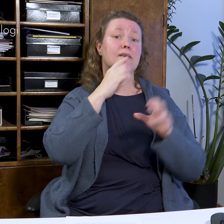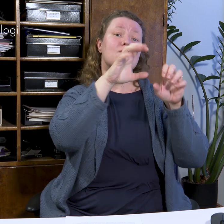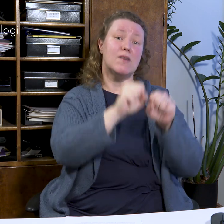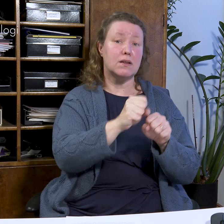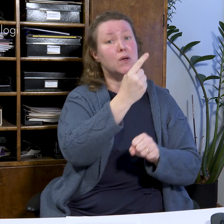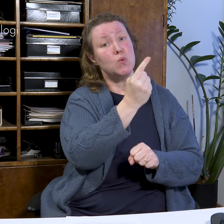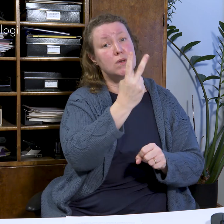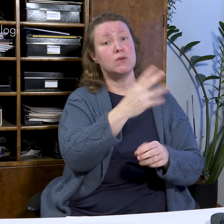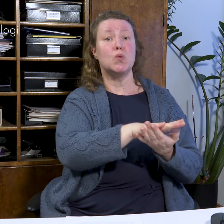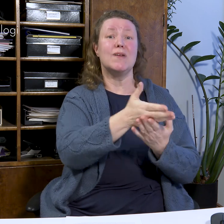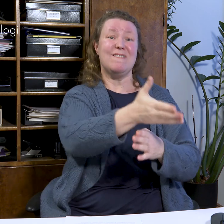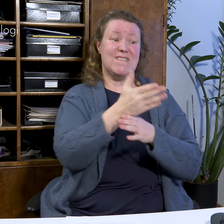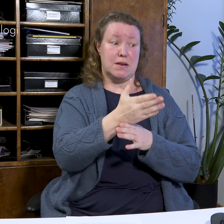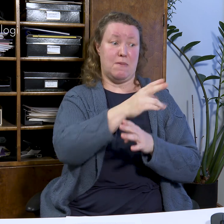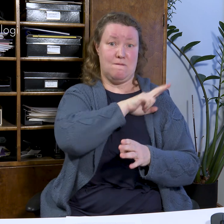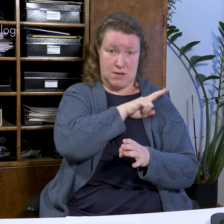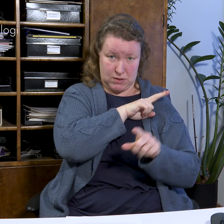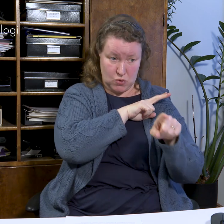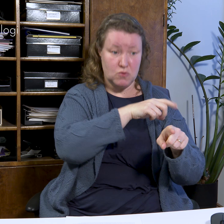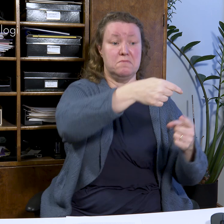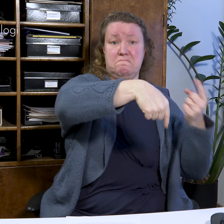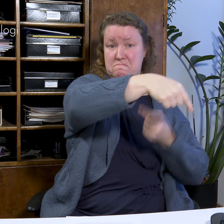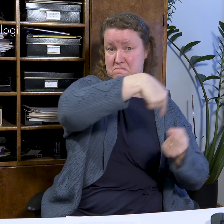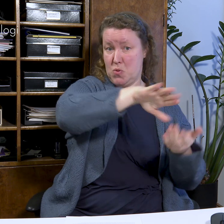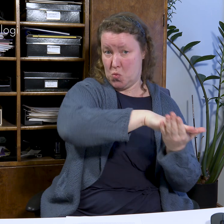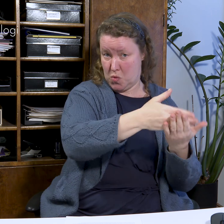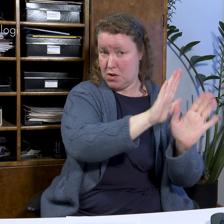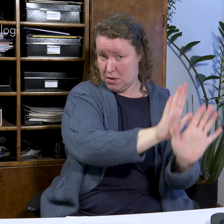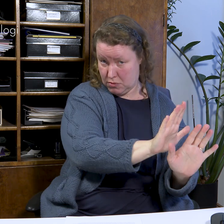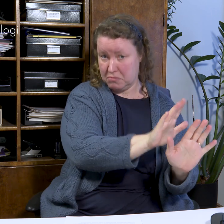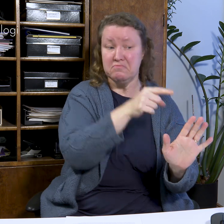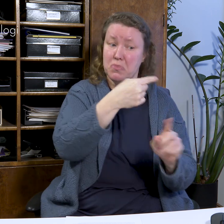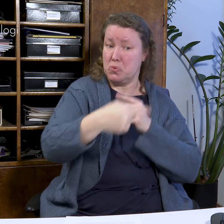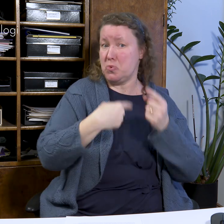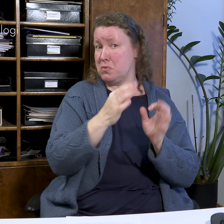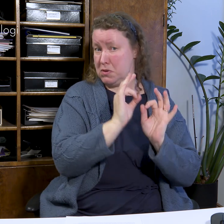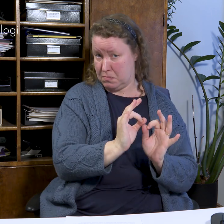kuin opiskelutulkkauksessa, jossa 1−2 tulkkifirmaa ottaa vastuulleen - kyseisen asiakkaan työelämätulkkauksen hoitamisen.